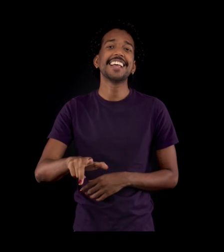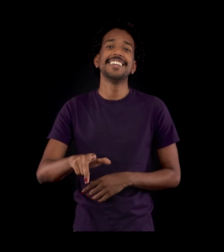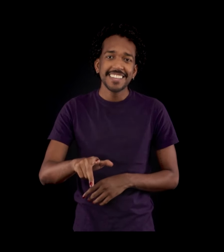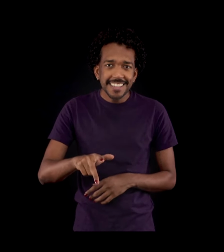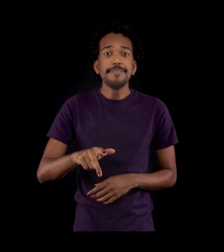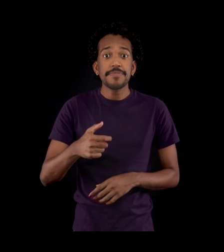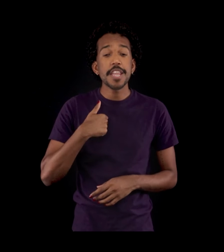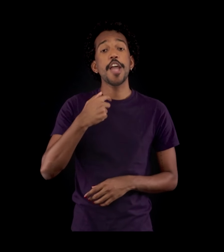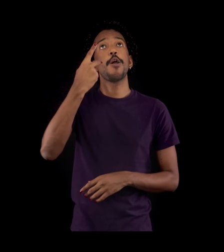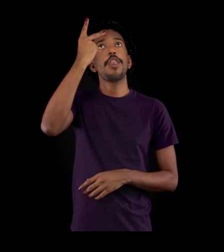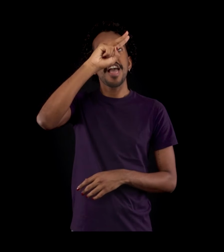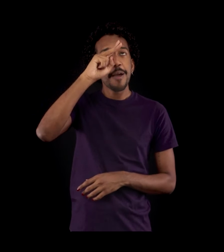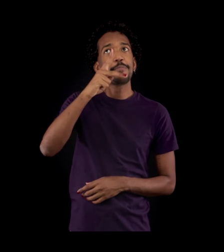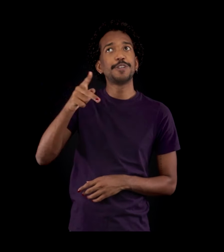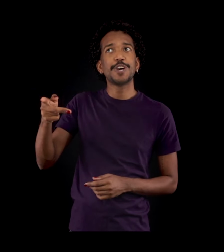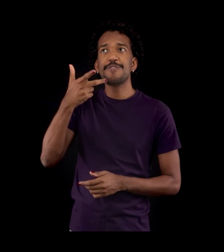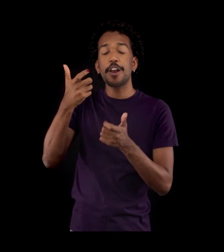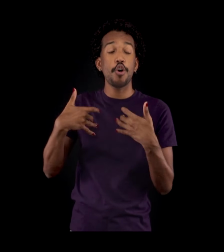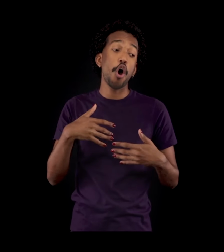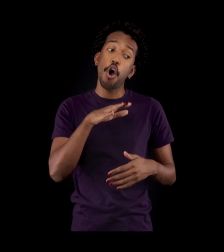inclusive me lembro que uma professora disse para mim